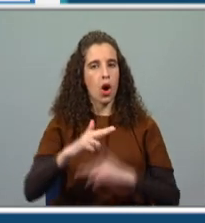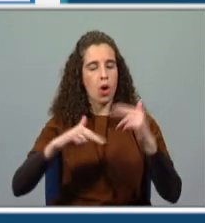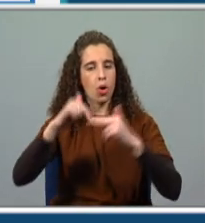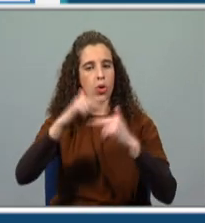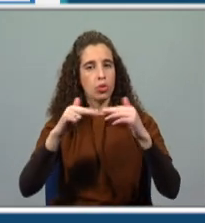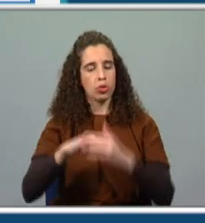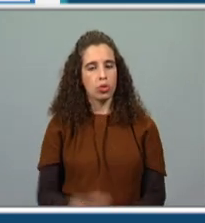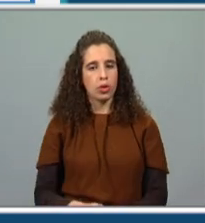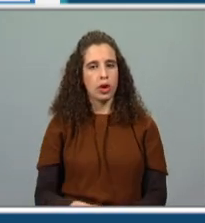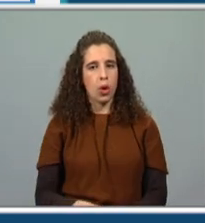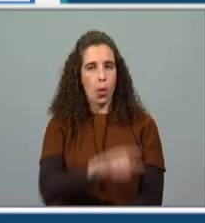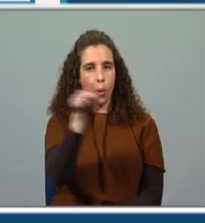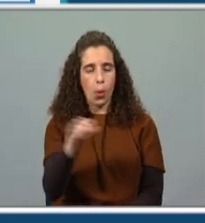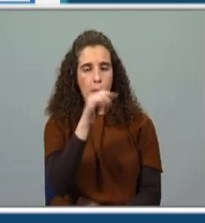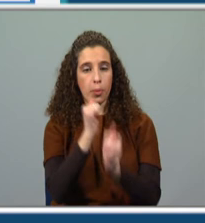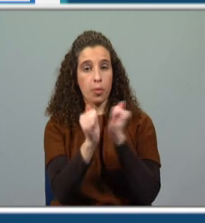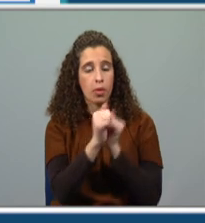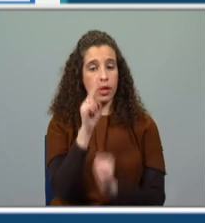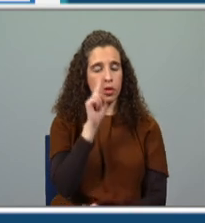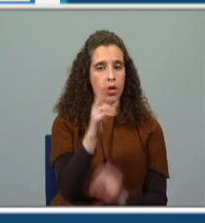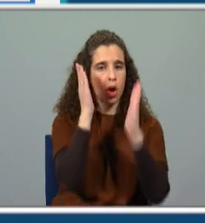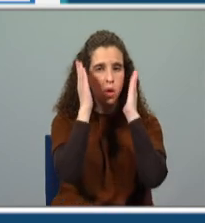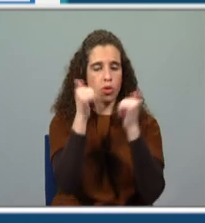lindo papel Claro tínhamos lido com muita atenção todas as instruções 漂亮的紙當然我們已經處理過密切注意所有指示